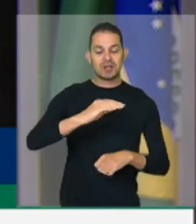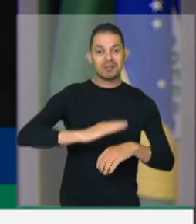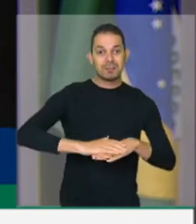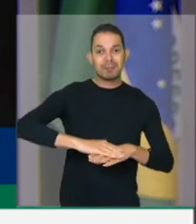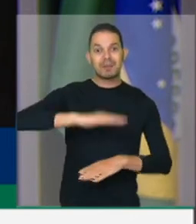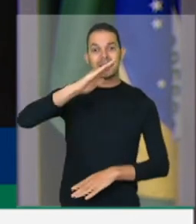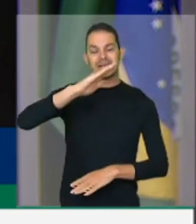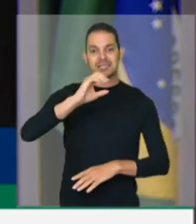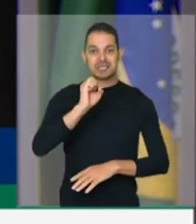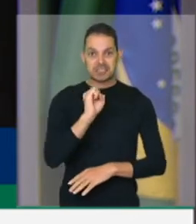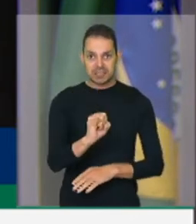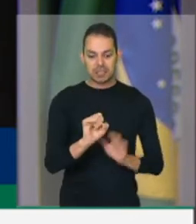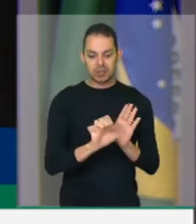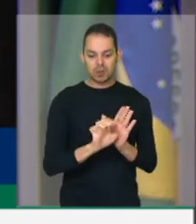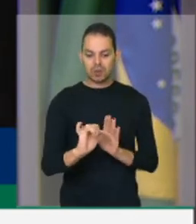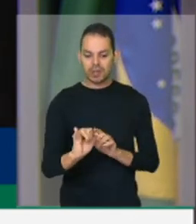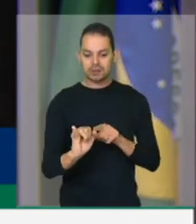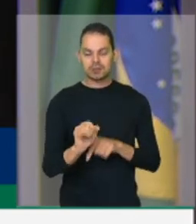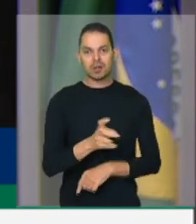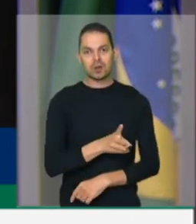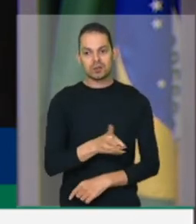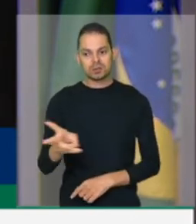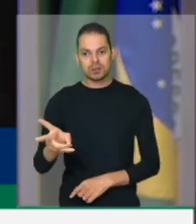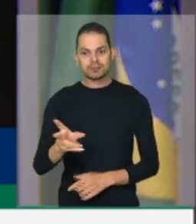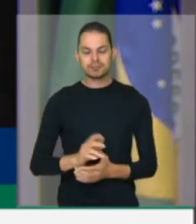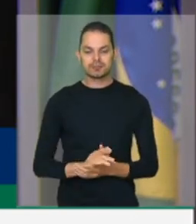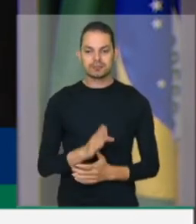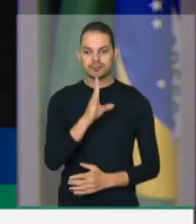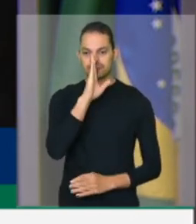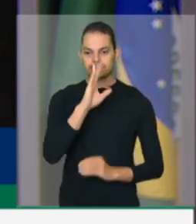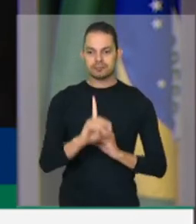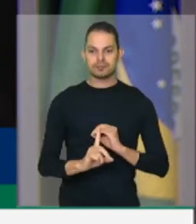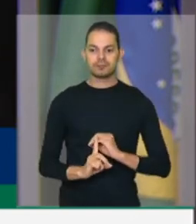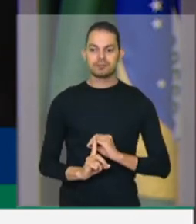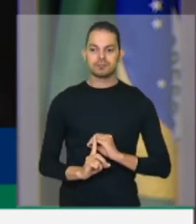19 ANOS SE FOR MANTIDO O ATUAL EDITAL. JÁ